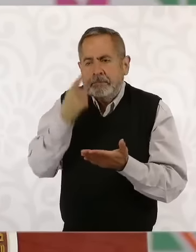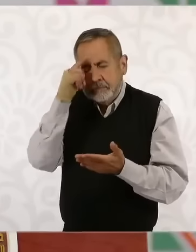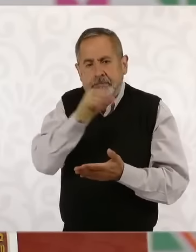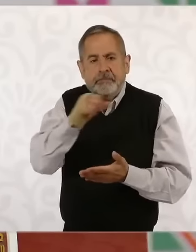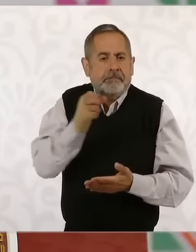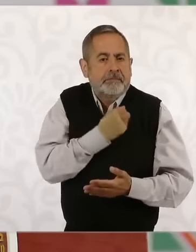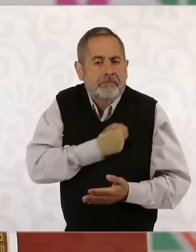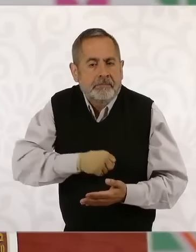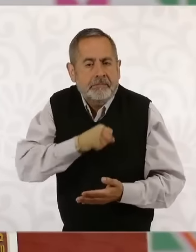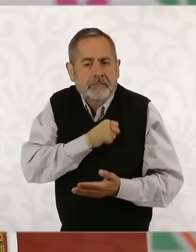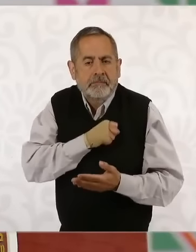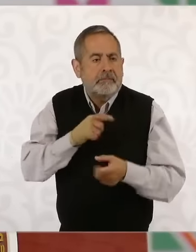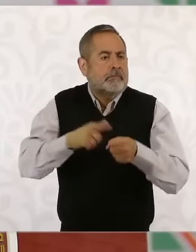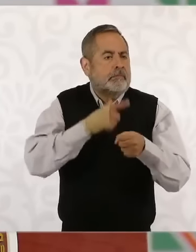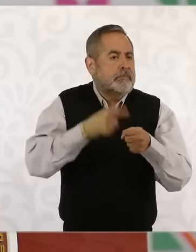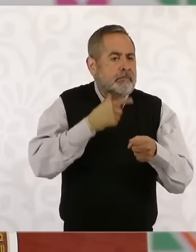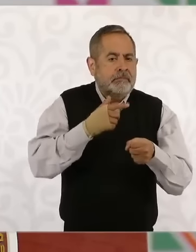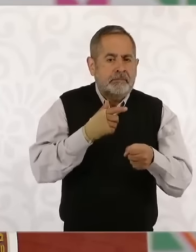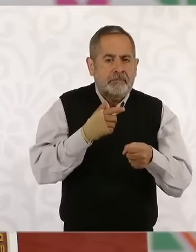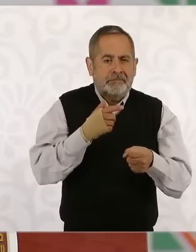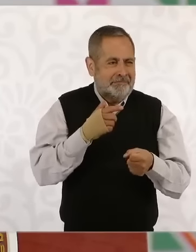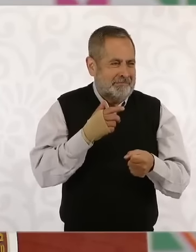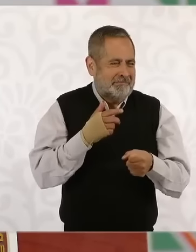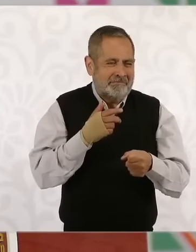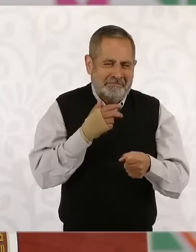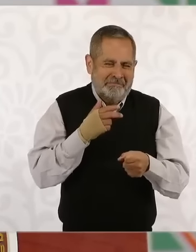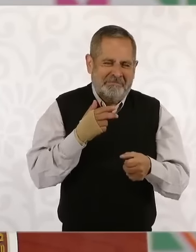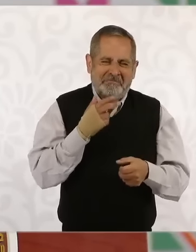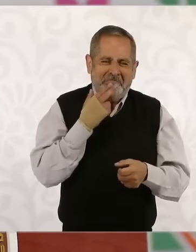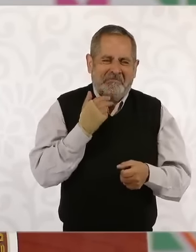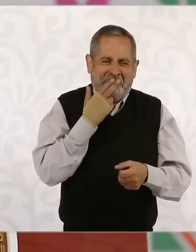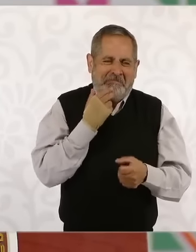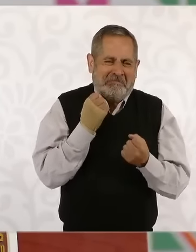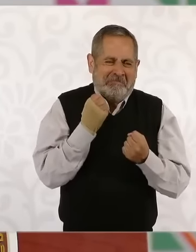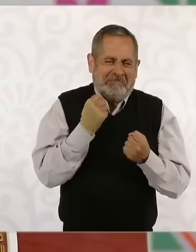de azúcares en los refrescos baje, que es lo que hemos estado planteando. Entonces eh va